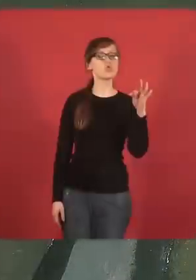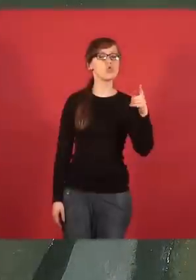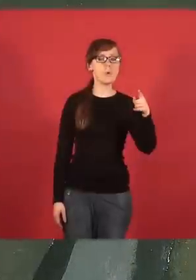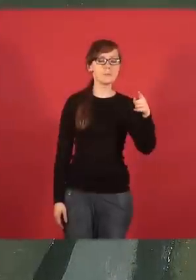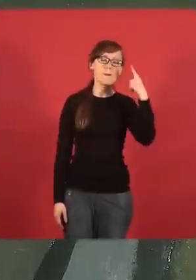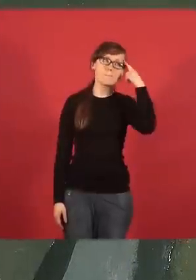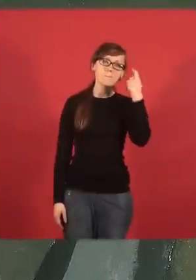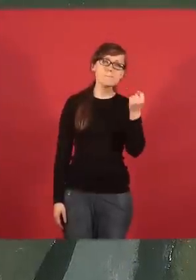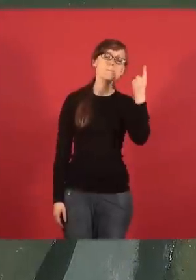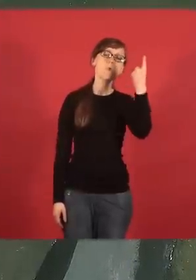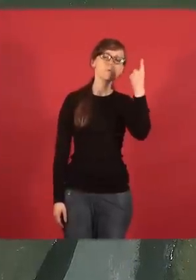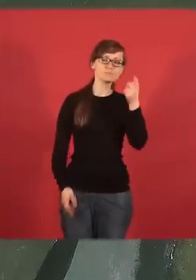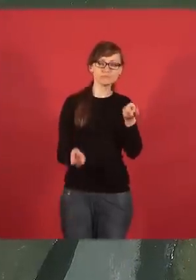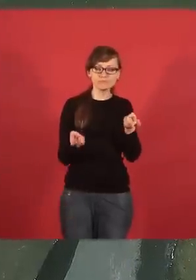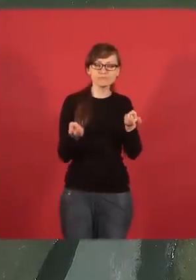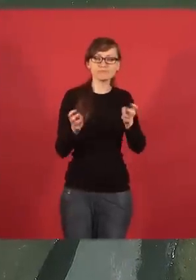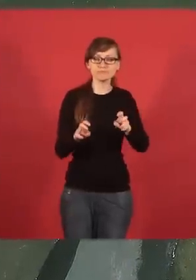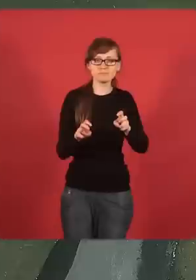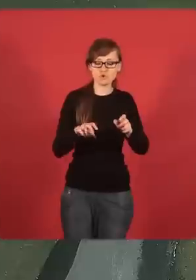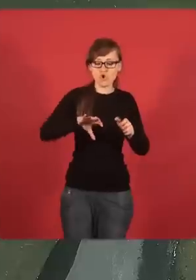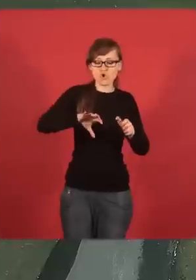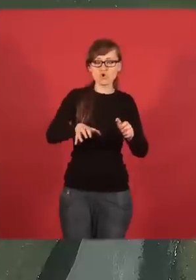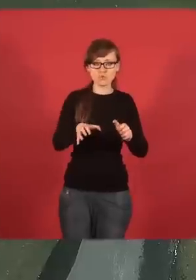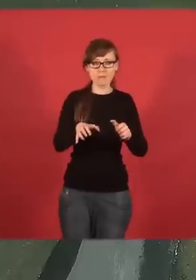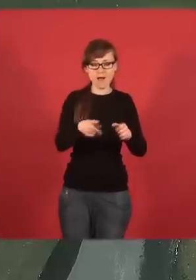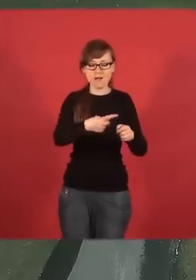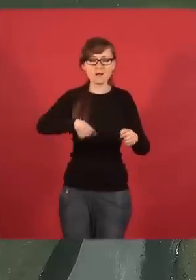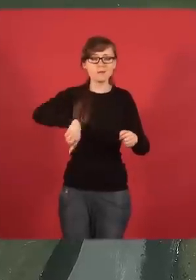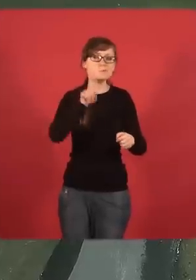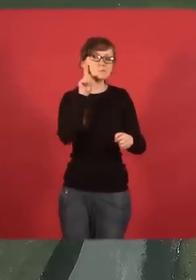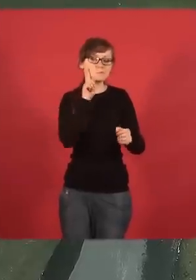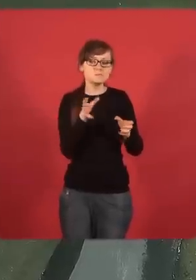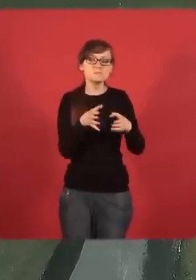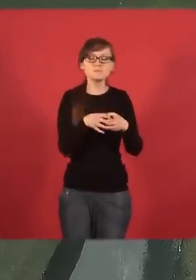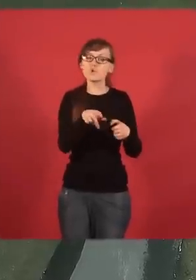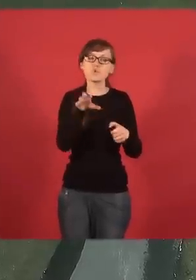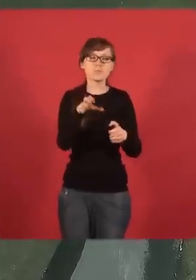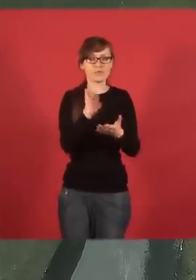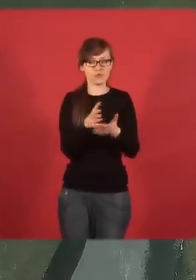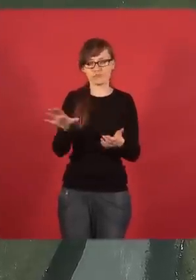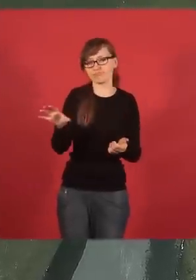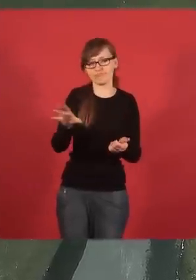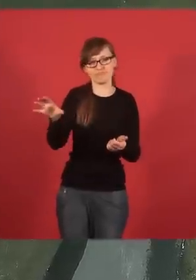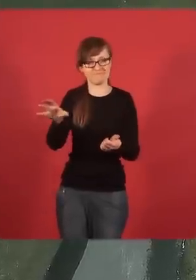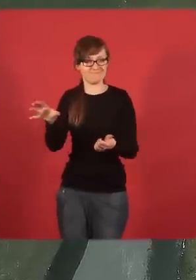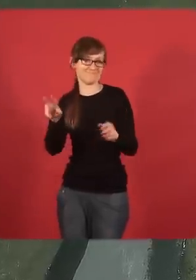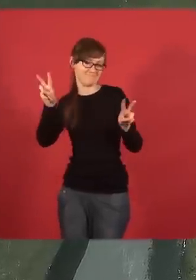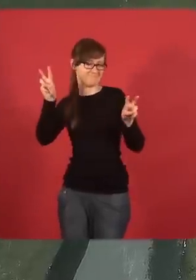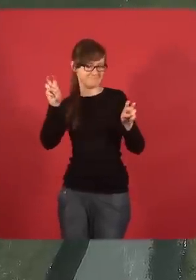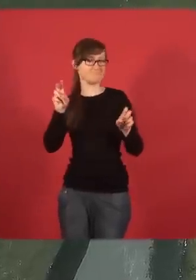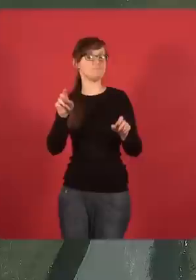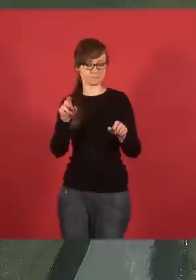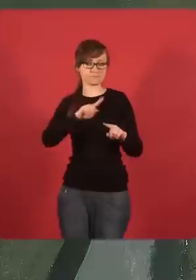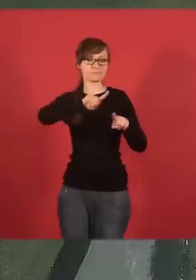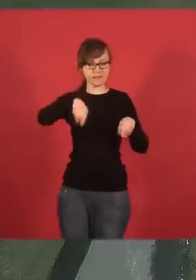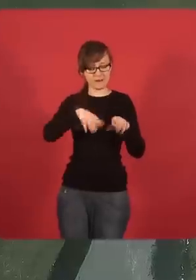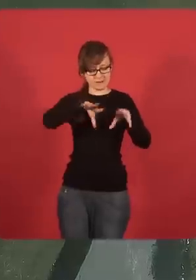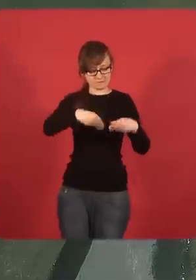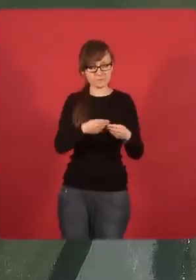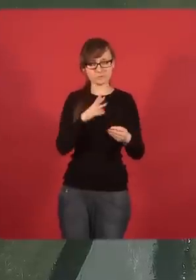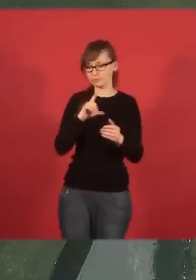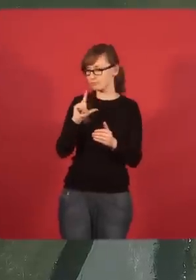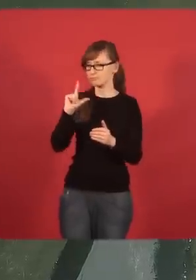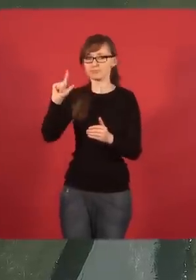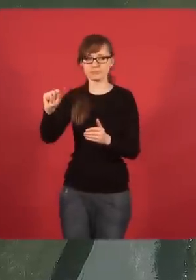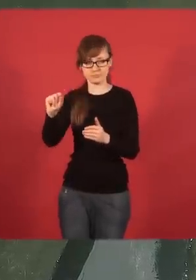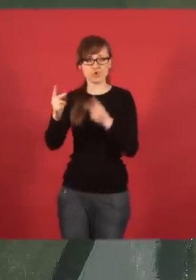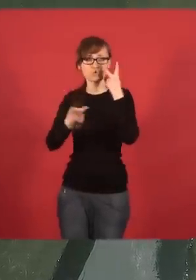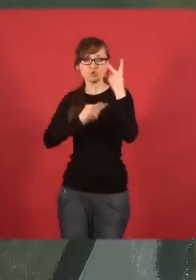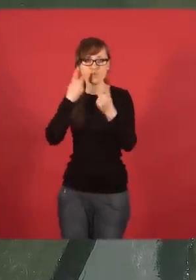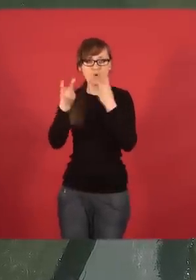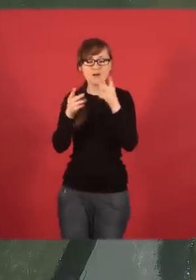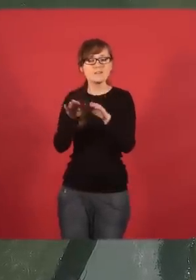Tomek postanowił założyć własną bandę rabusiów, jaskinia miała zostać jej siedzibą.